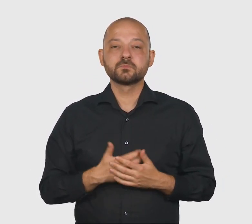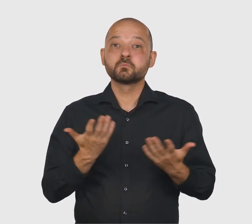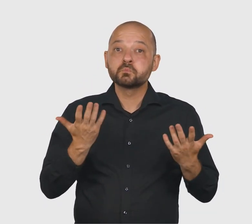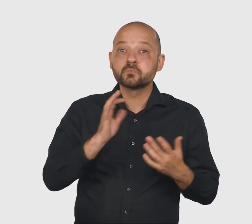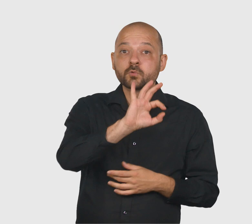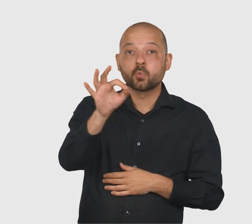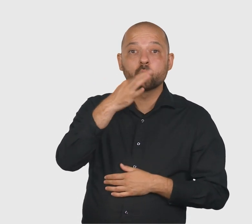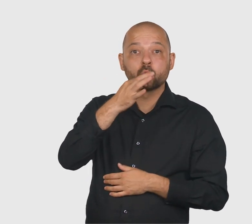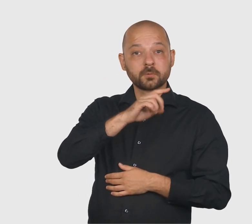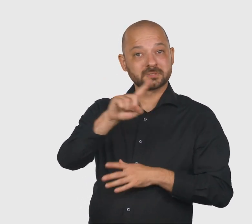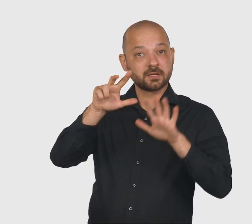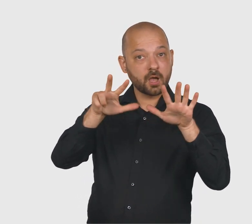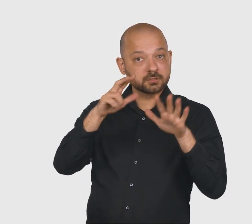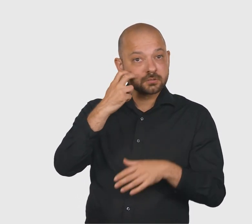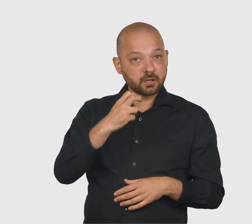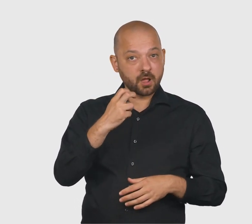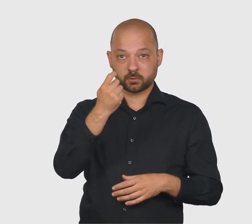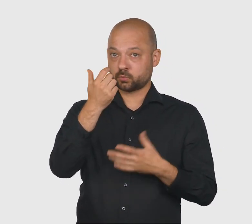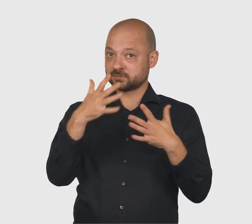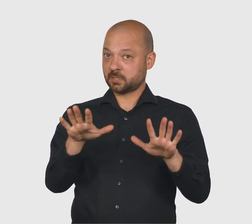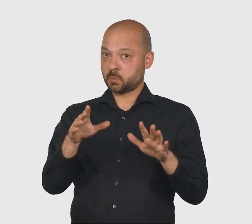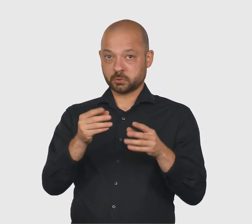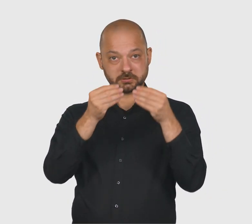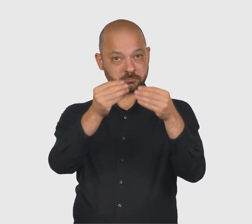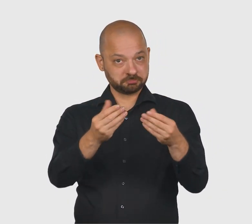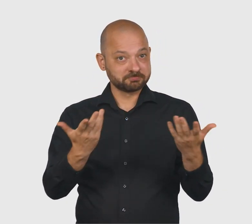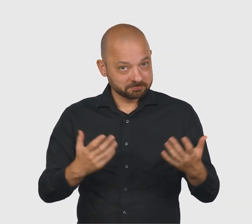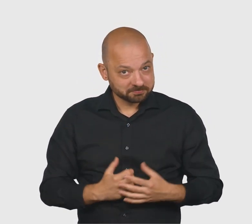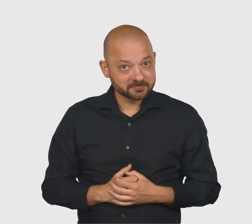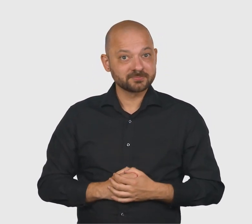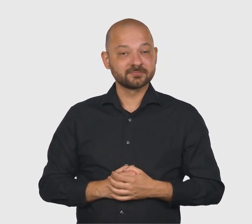Für alle bis 18 Jahre ist er sogar kostenlos.